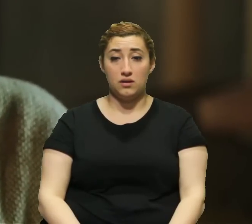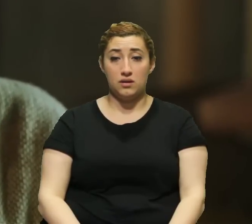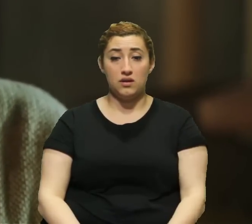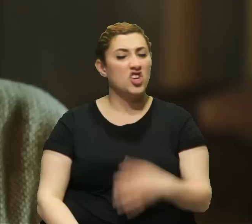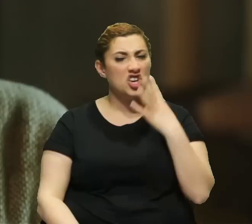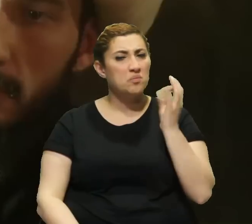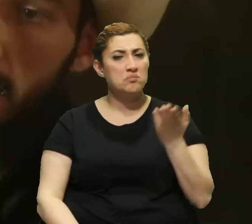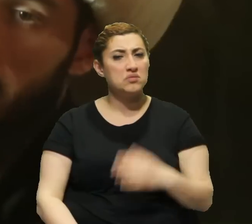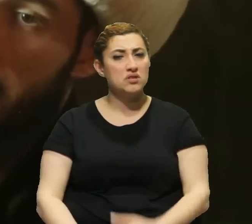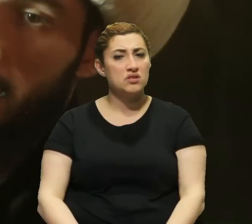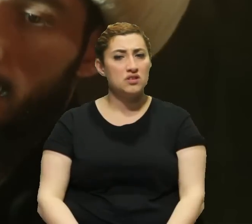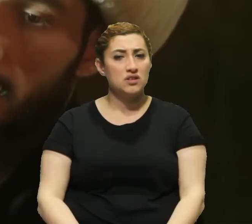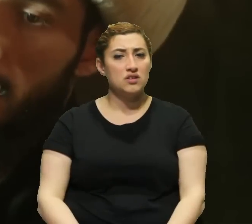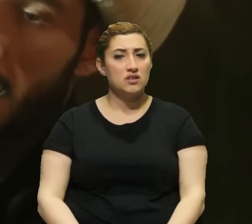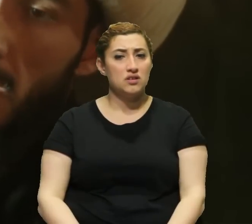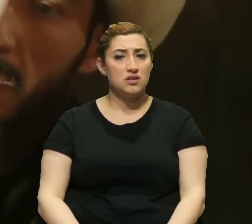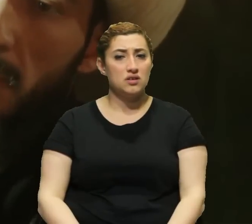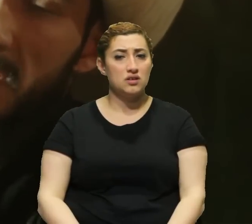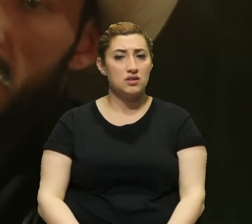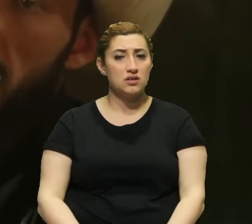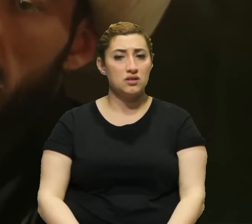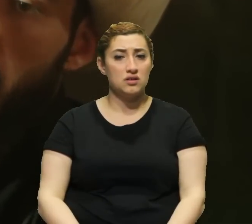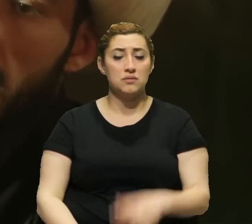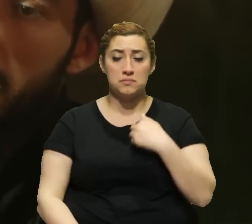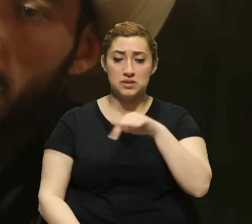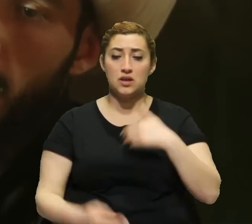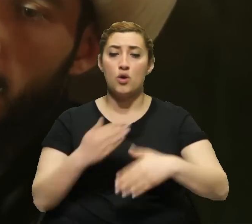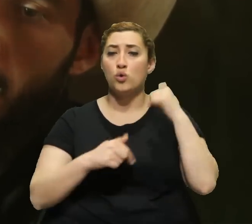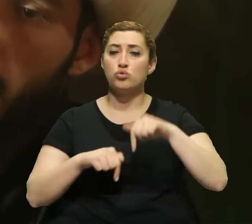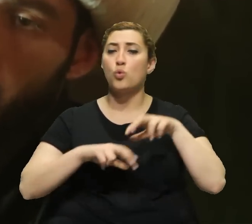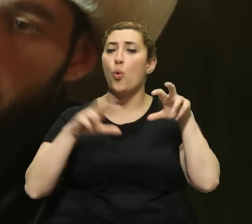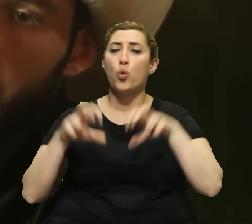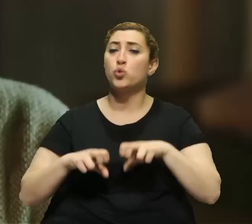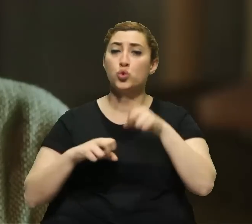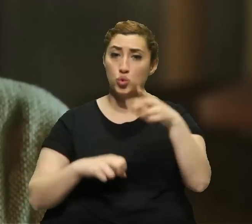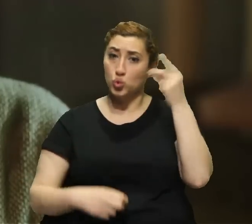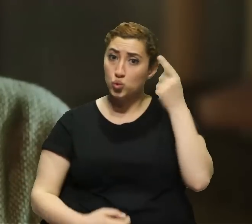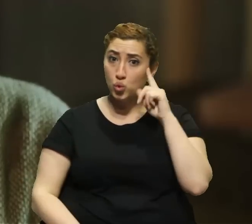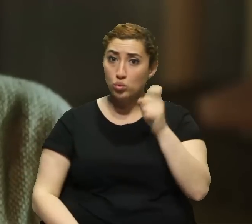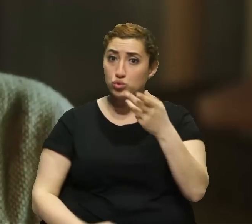Kimmiş onlar? Bizden evvel bu makamda oturduğunu unutur musun Yunus Efendi?